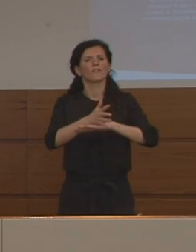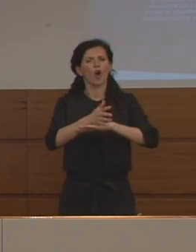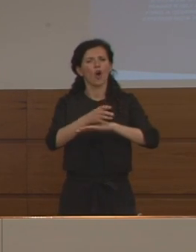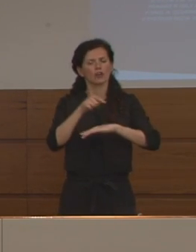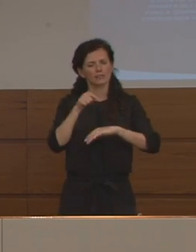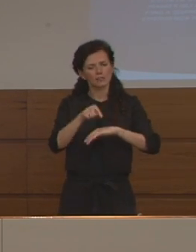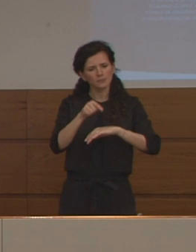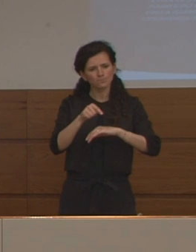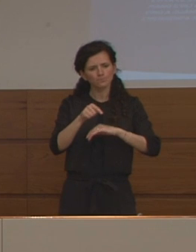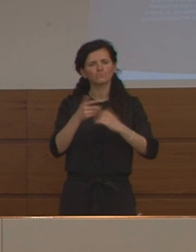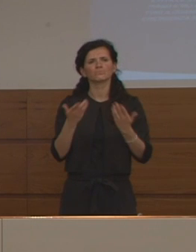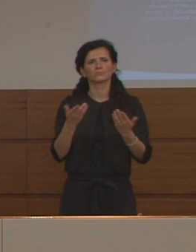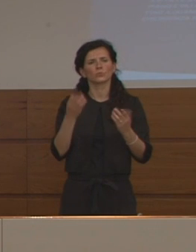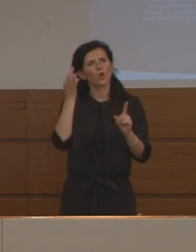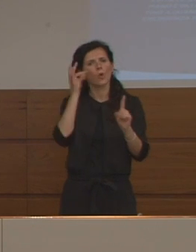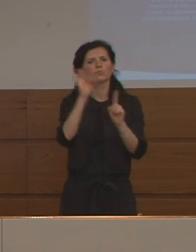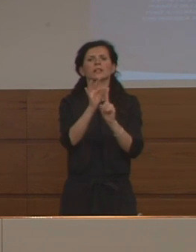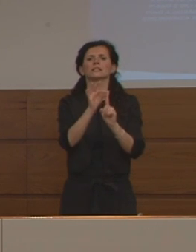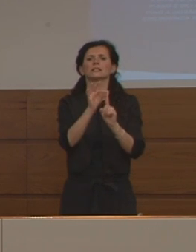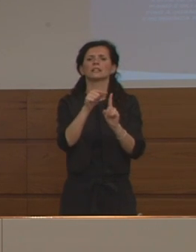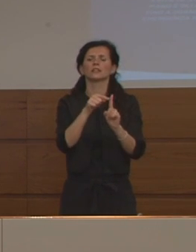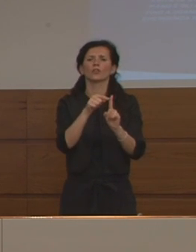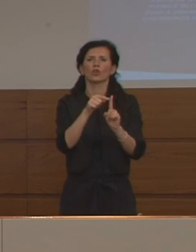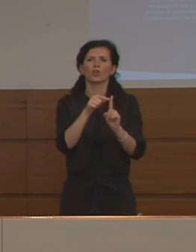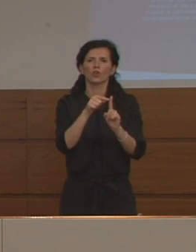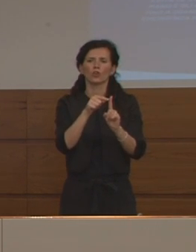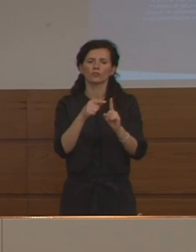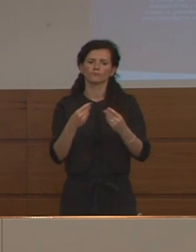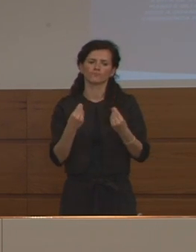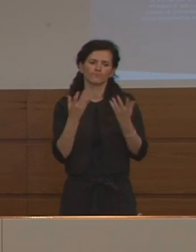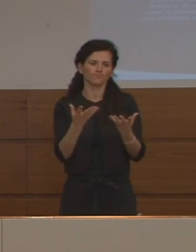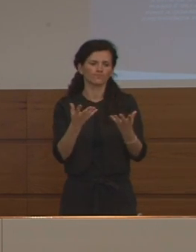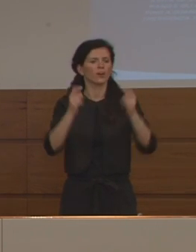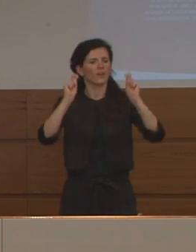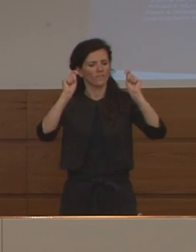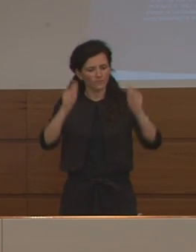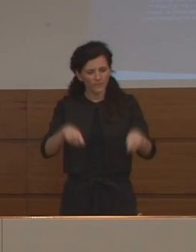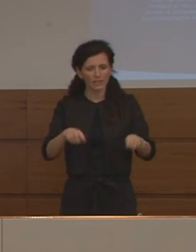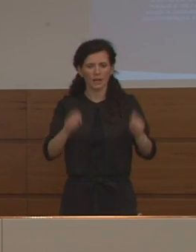prefigurare come dare concretamente avvio alla fase 2, la ripresa delle